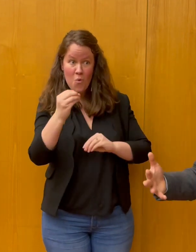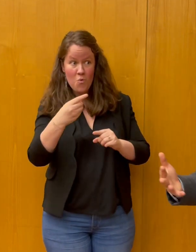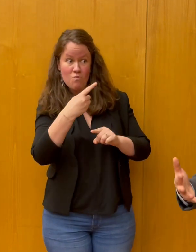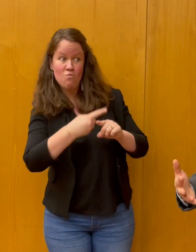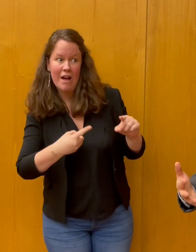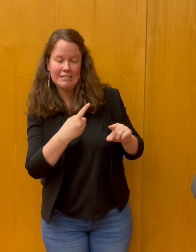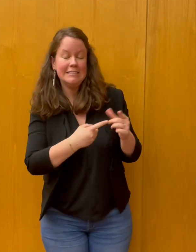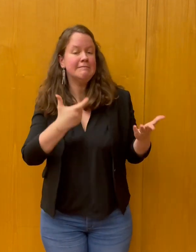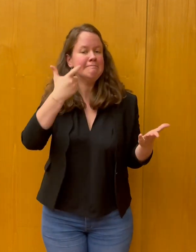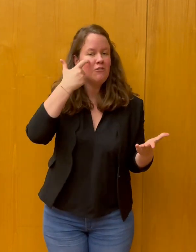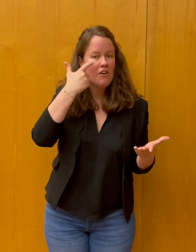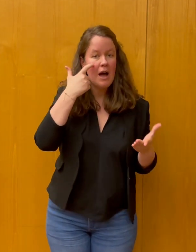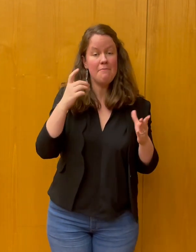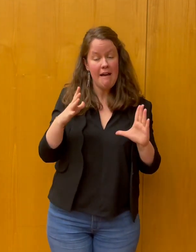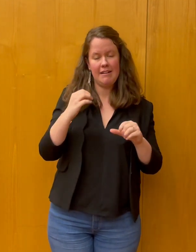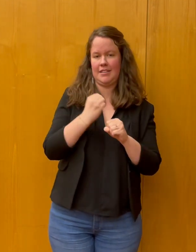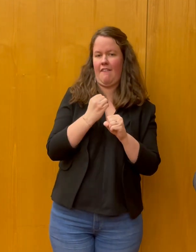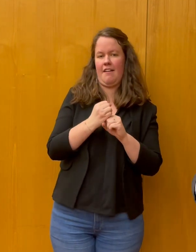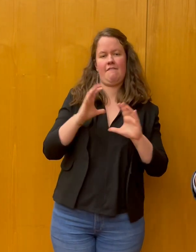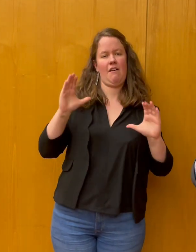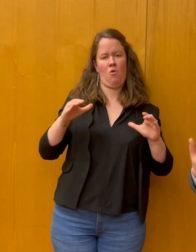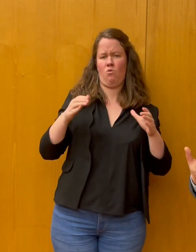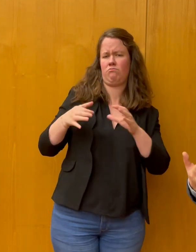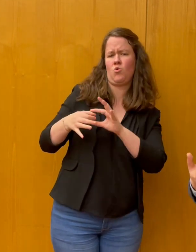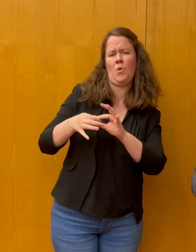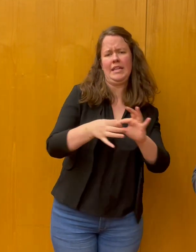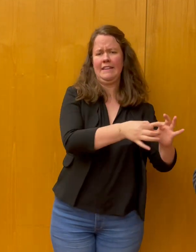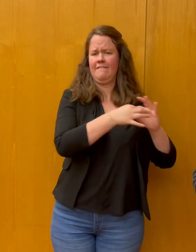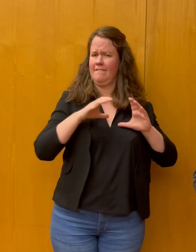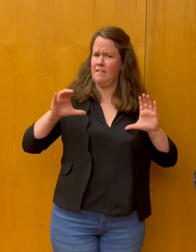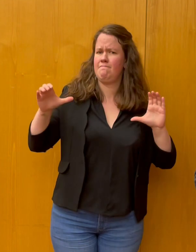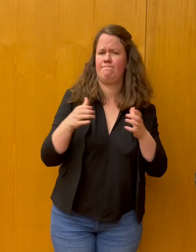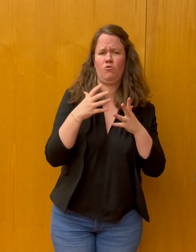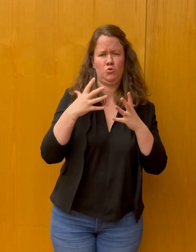très collective permettra d’avancer vers une accessibilité universelle.